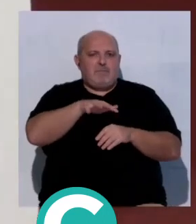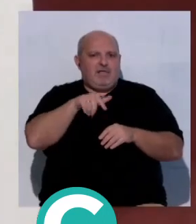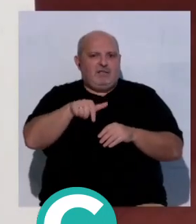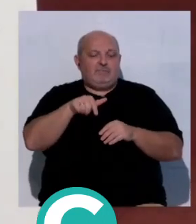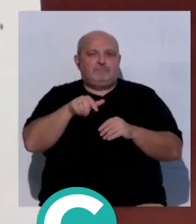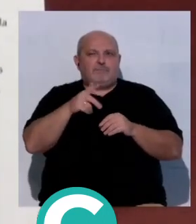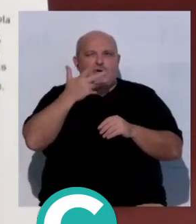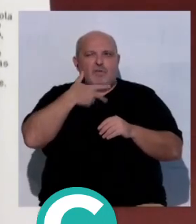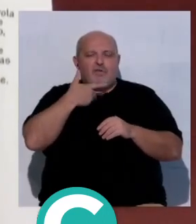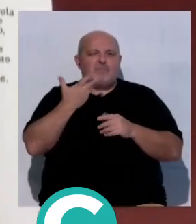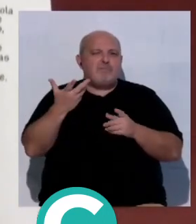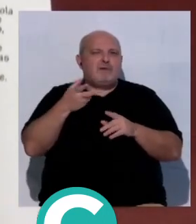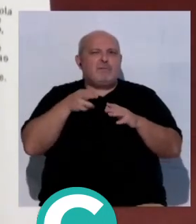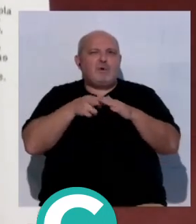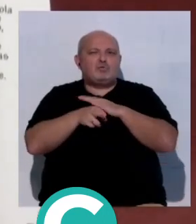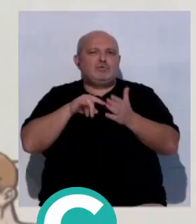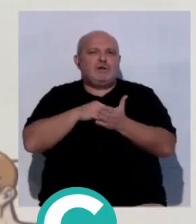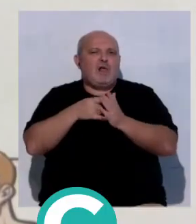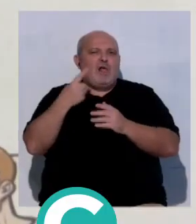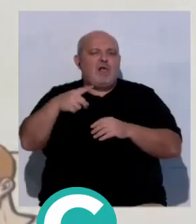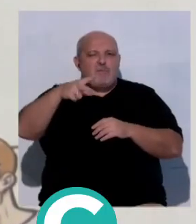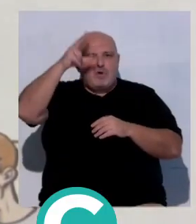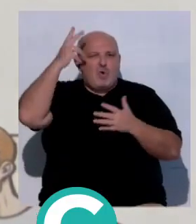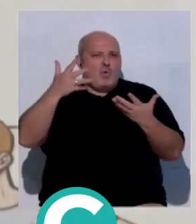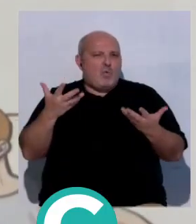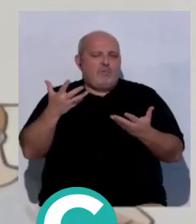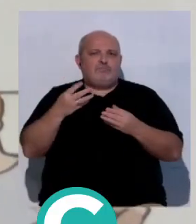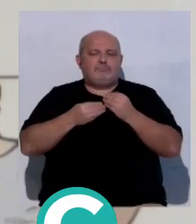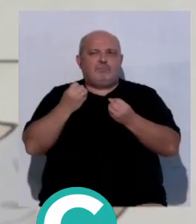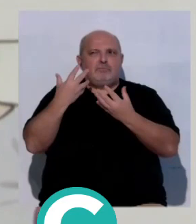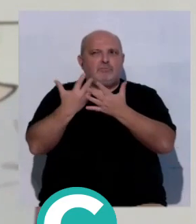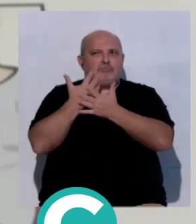se conocerán los medios técnicos que utilizan los bomberos recibirán charlas informativas y